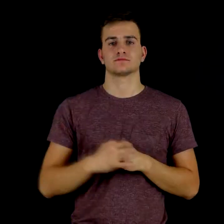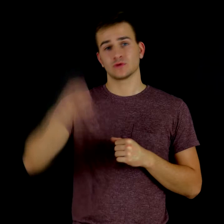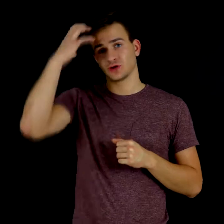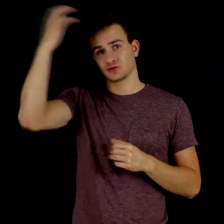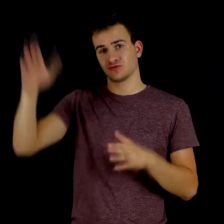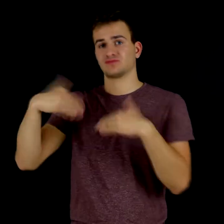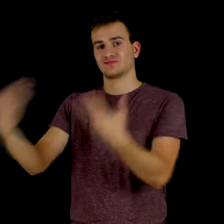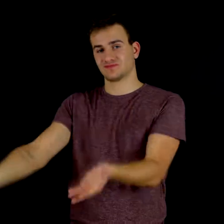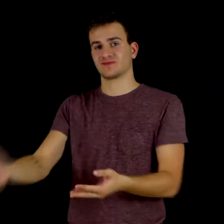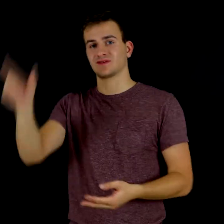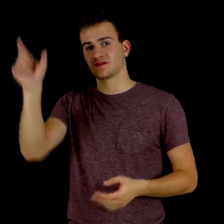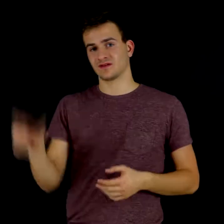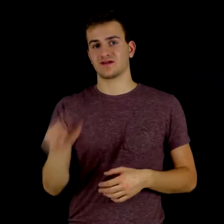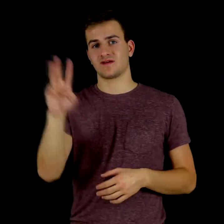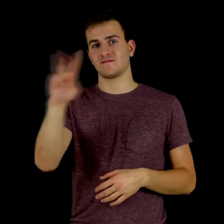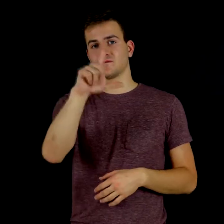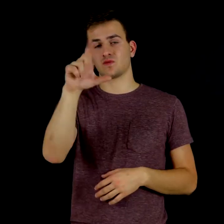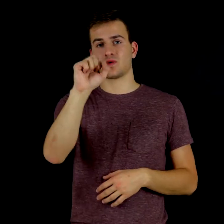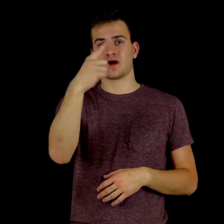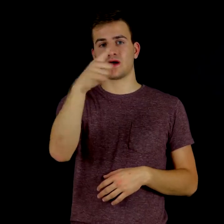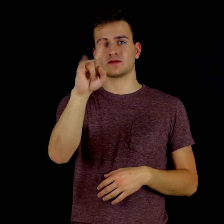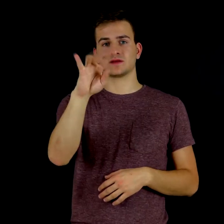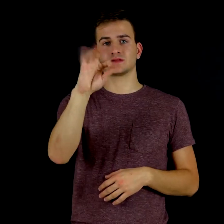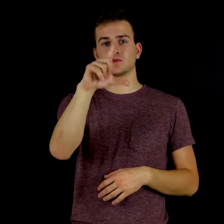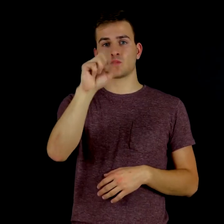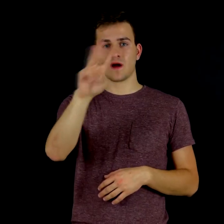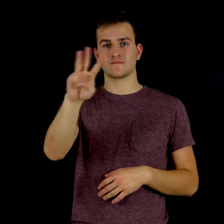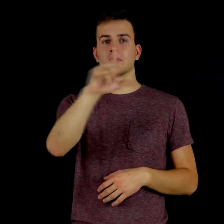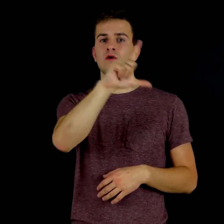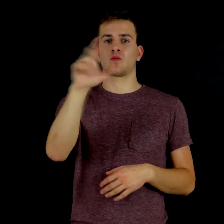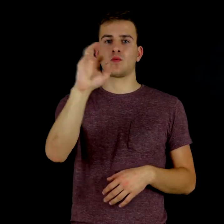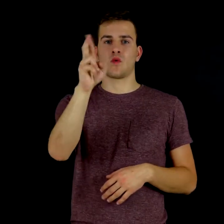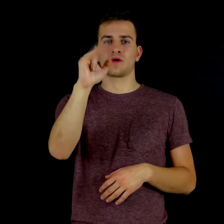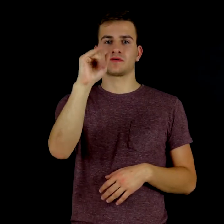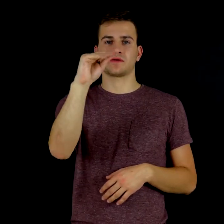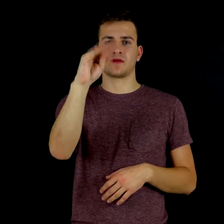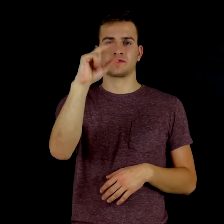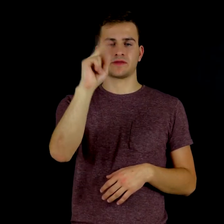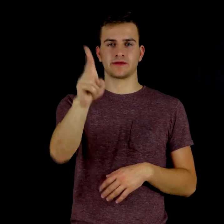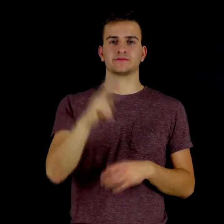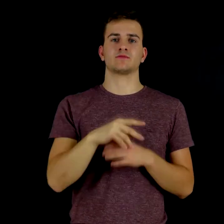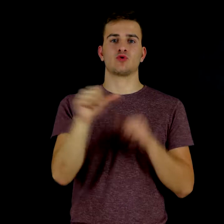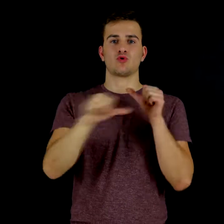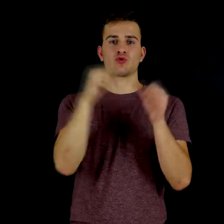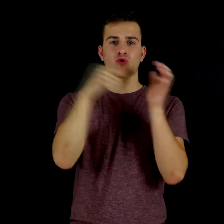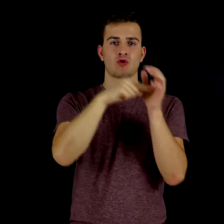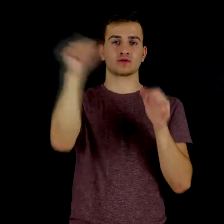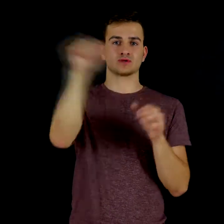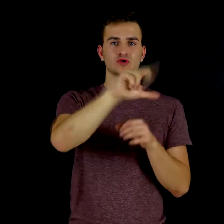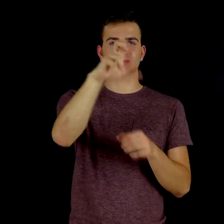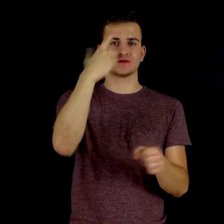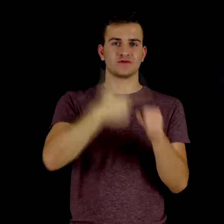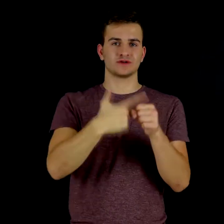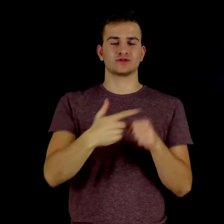Koronacja Władysława Łokietka w 1320 roku.